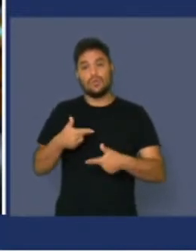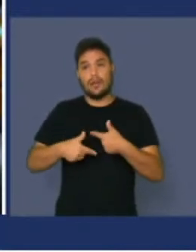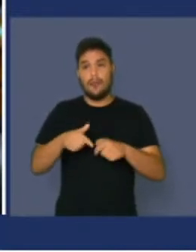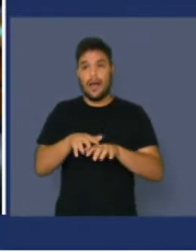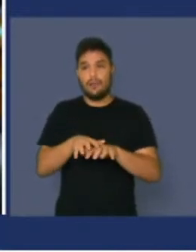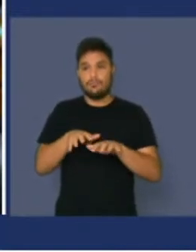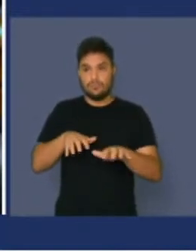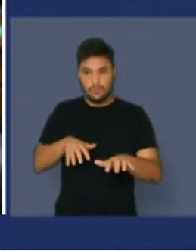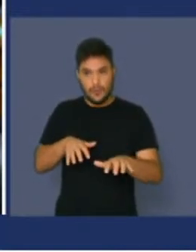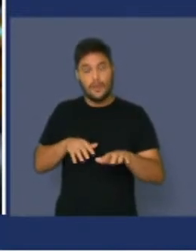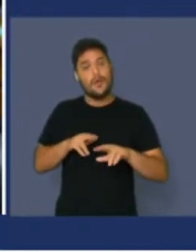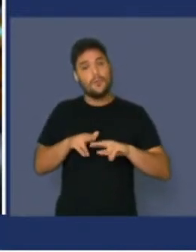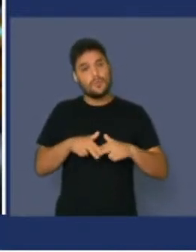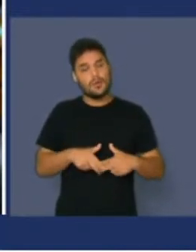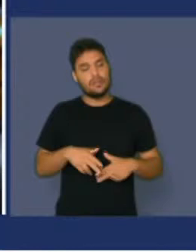POR ISSO, NÓS DO PODEMOS ENCAMINHAMOS NÃO, A NÃO